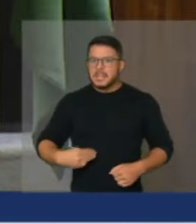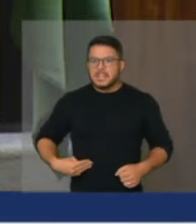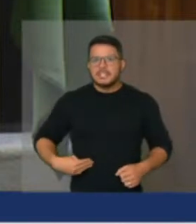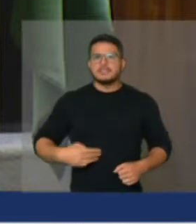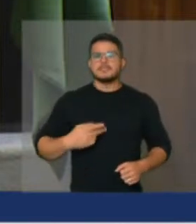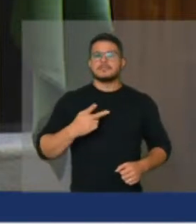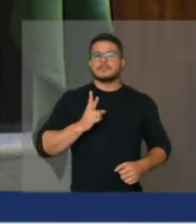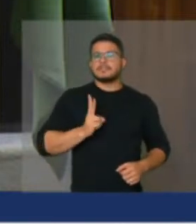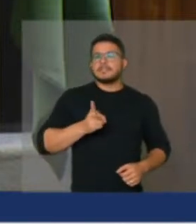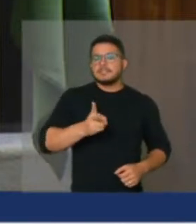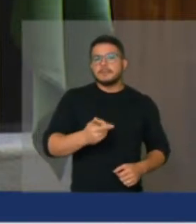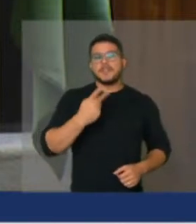BOLSONARO QUE QUER A PEC 32 A DEFORMA ADMINISTRATIVA, QUER